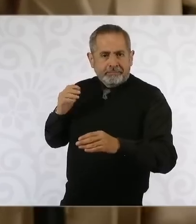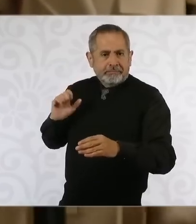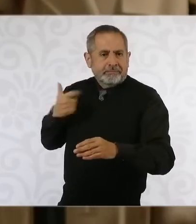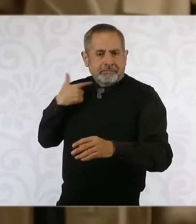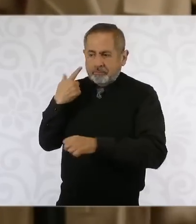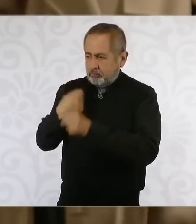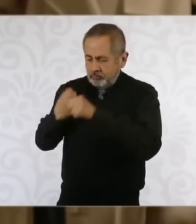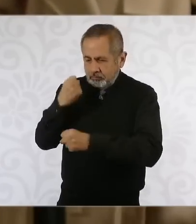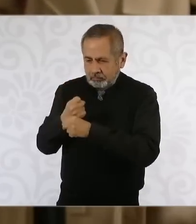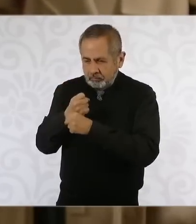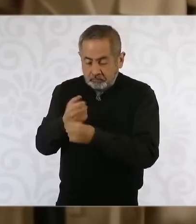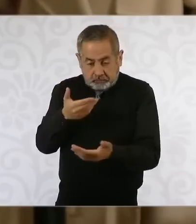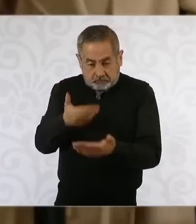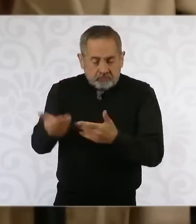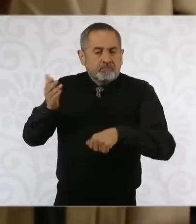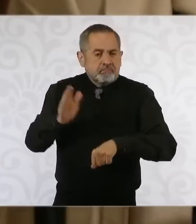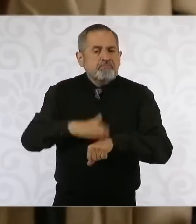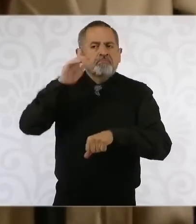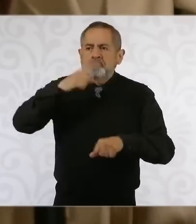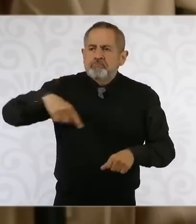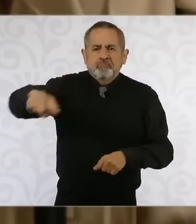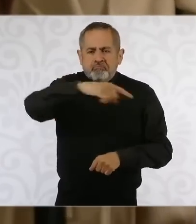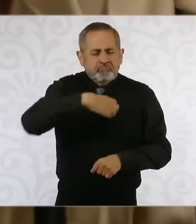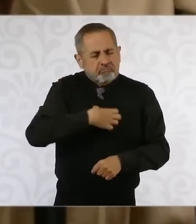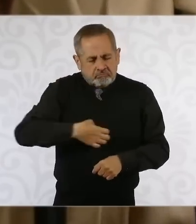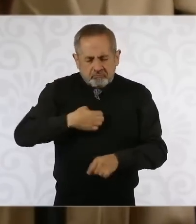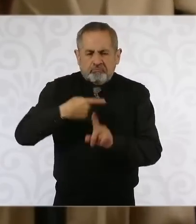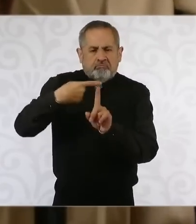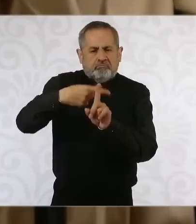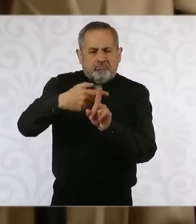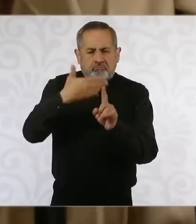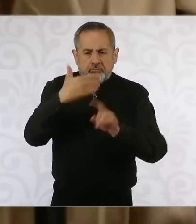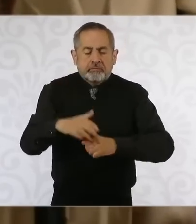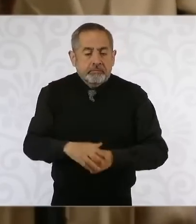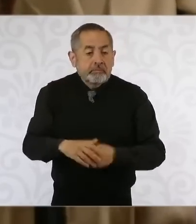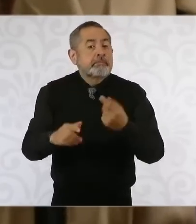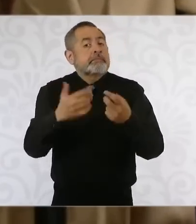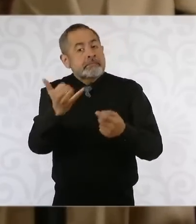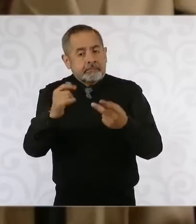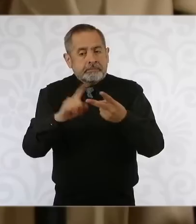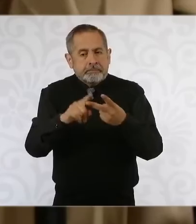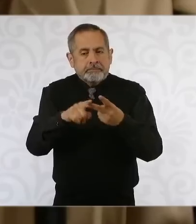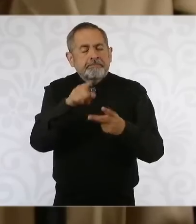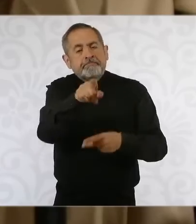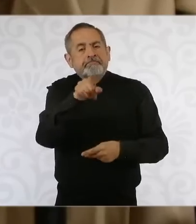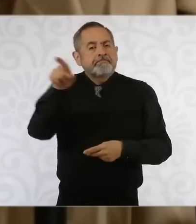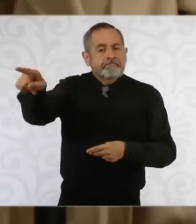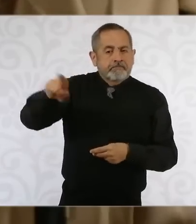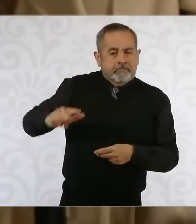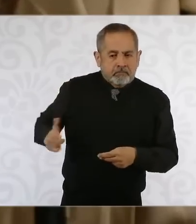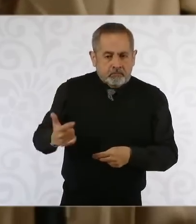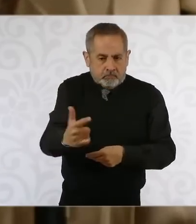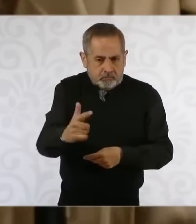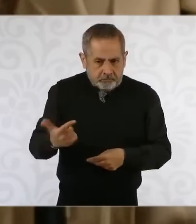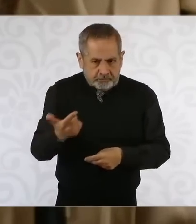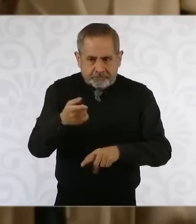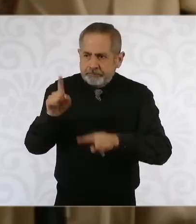y también pregun preguntarles sobre el cambio de fiscal en Guanajuato eh Carlos samarripa El fiscal